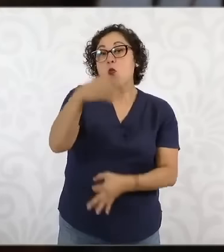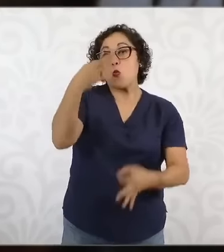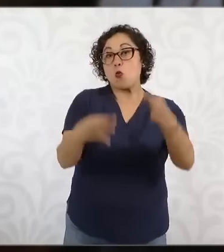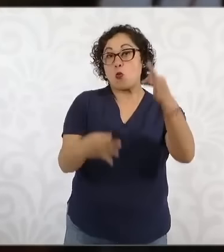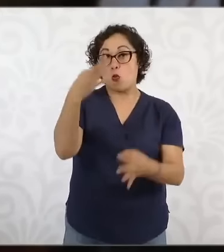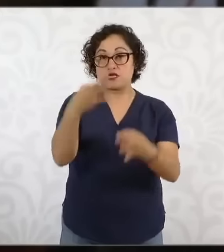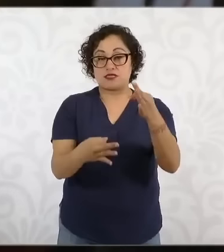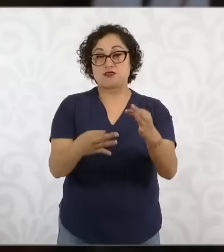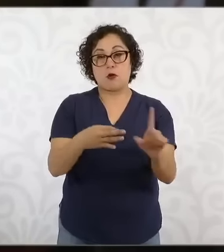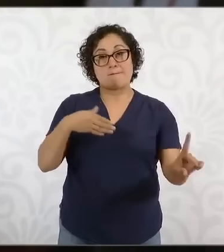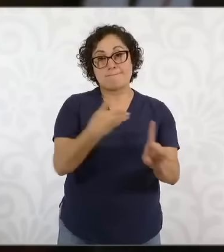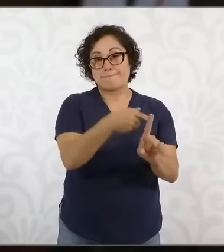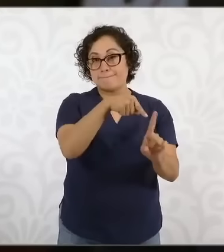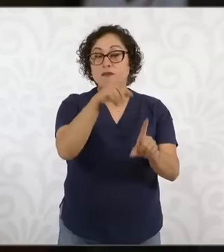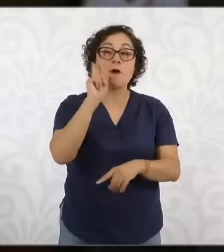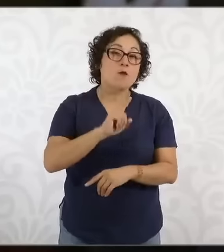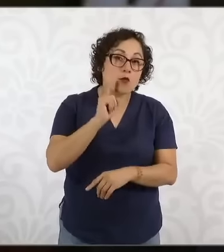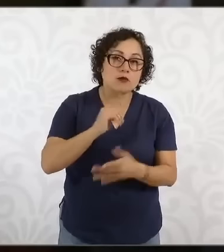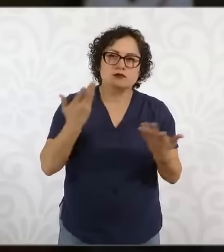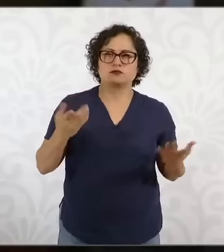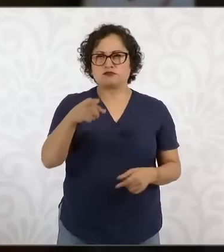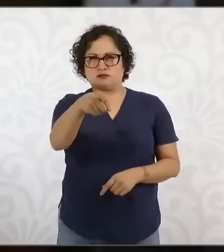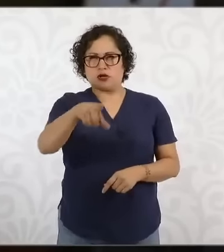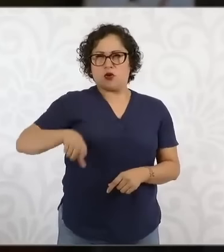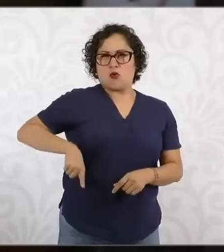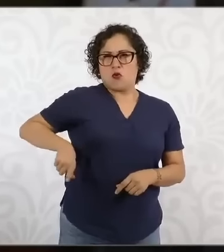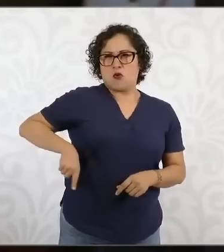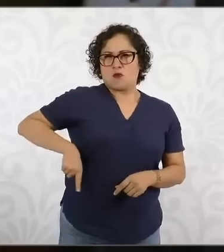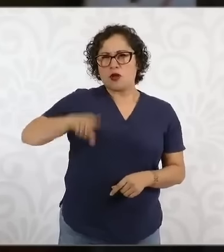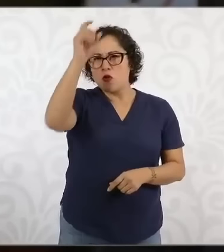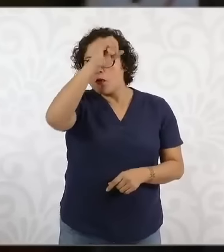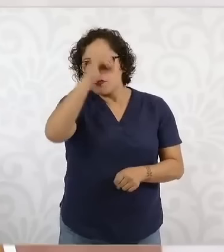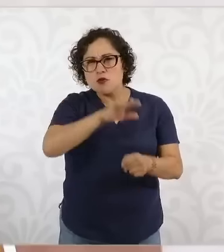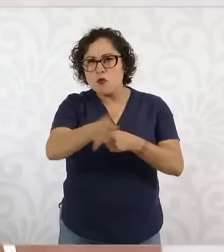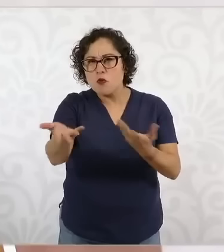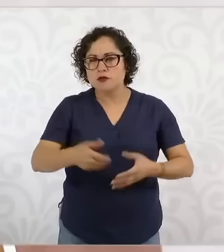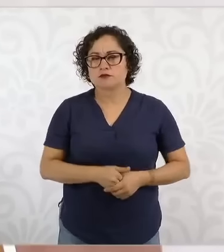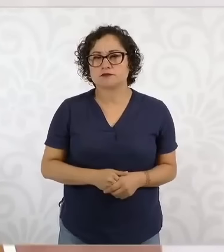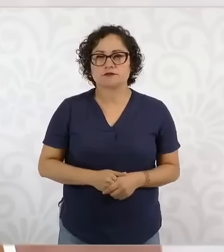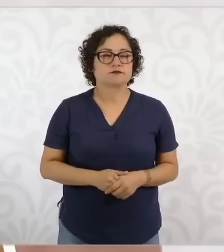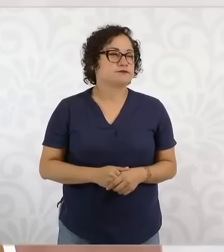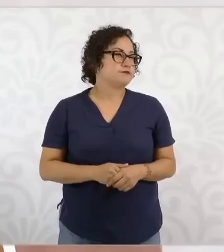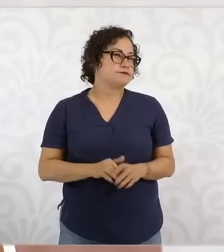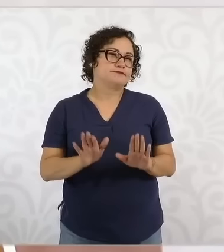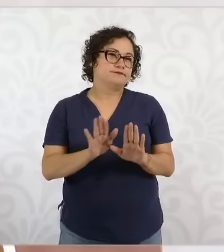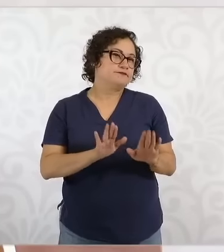Eh, ¿ustedes como gobierno tienen alguna posición al respecto? La fiscalía es que la fiscalía es